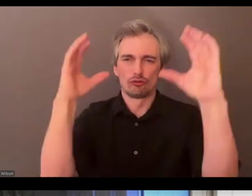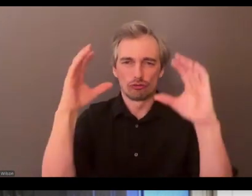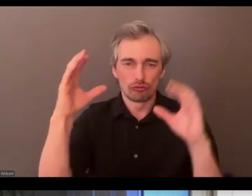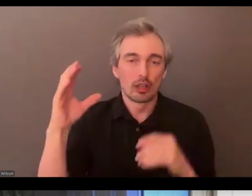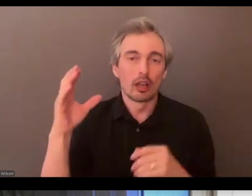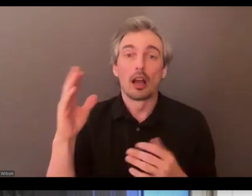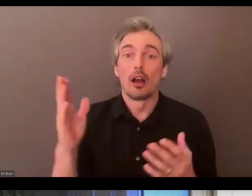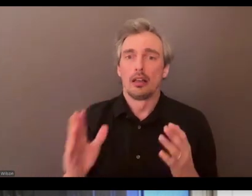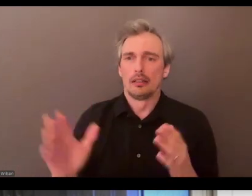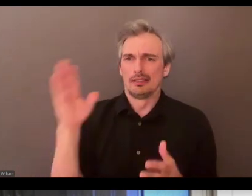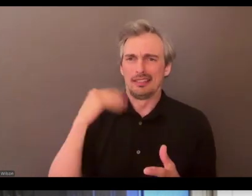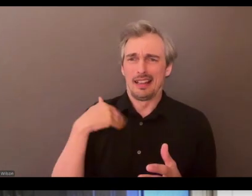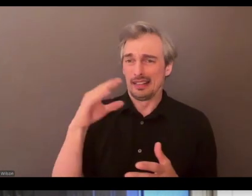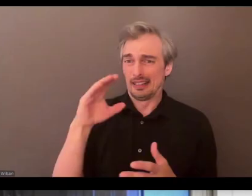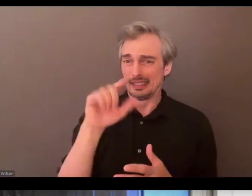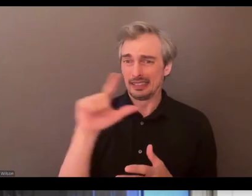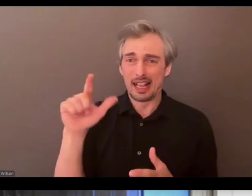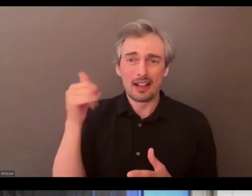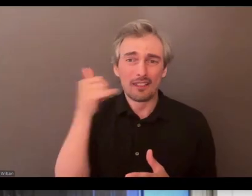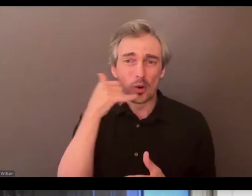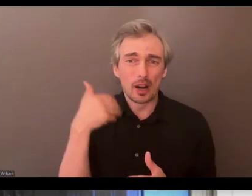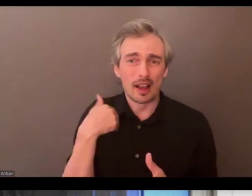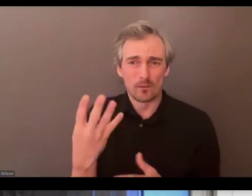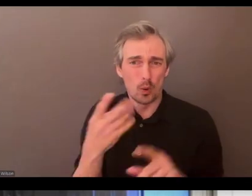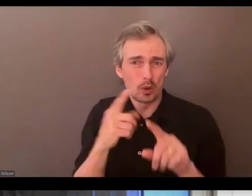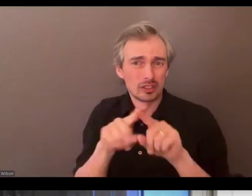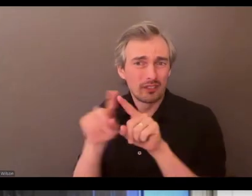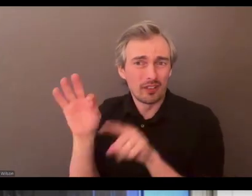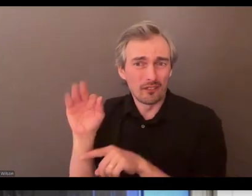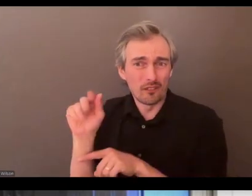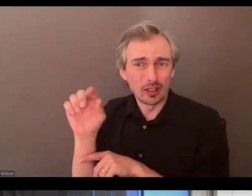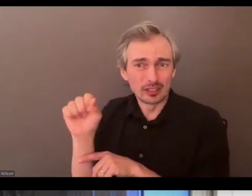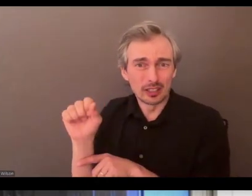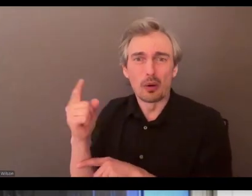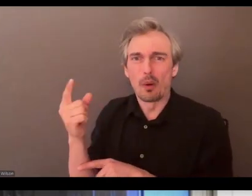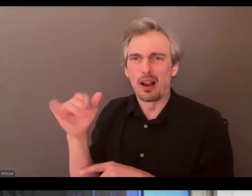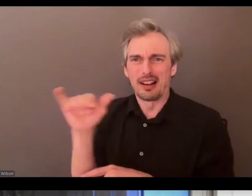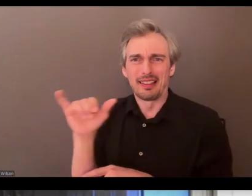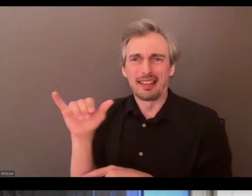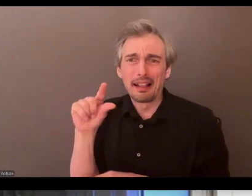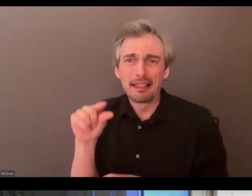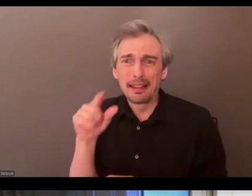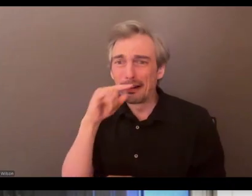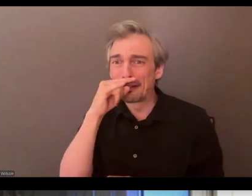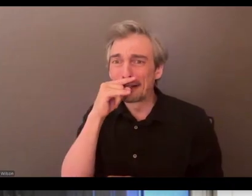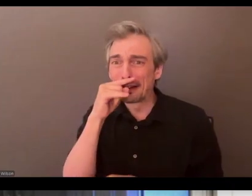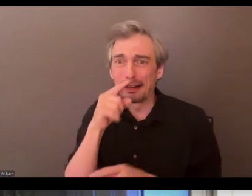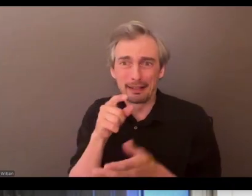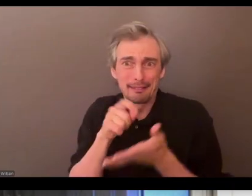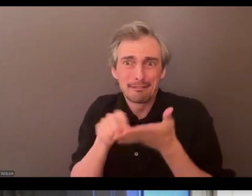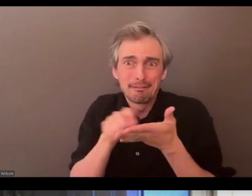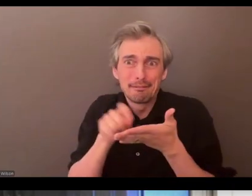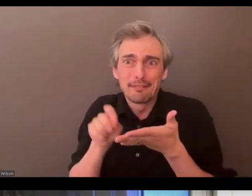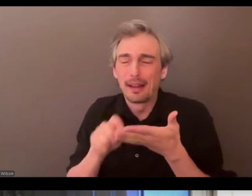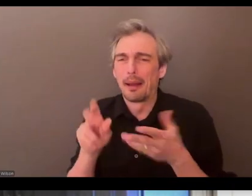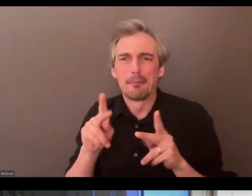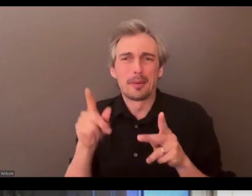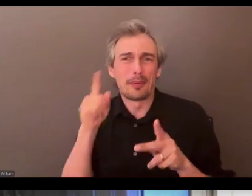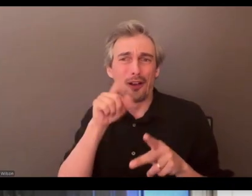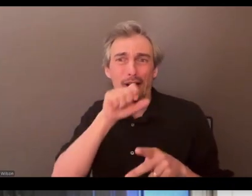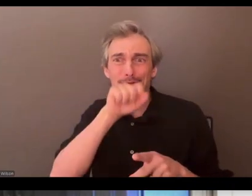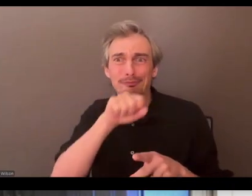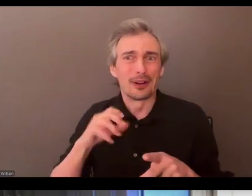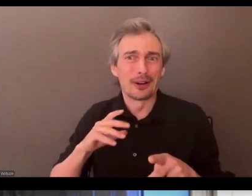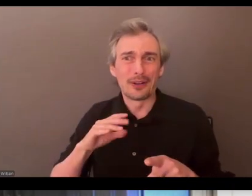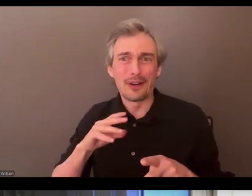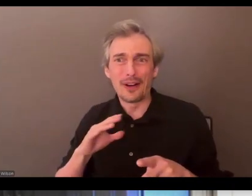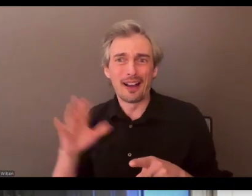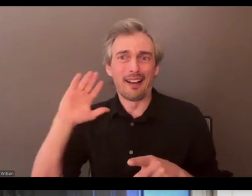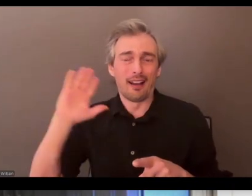その中の一つは子供の手書きのようなフォントで、みんなそれが一番ク ー ルだと思っていましたよね？でも、それは全くアクセシブルではありません。